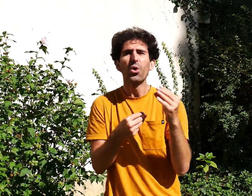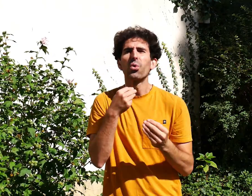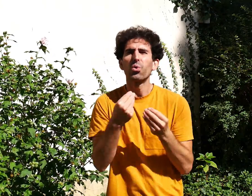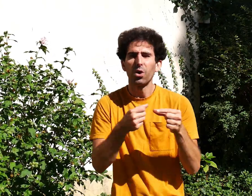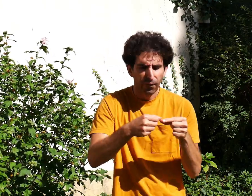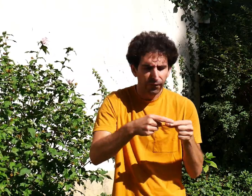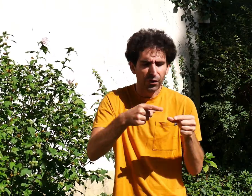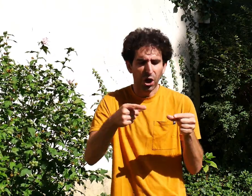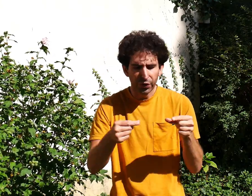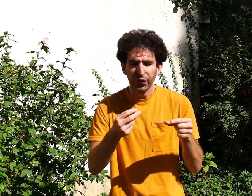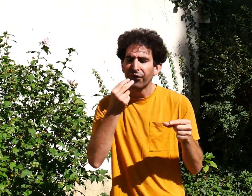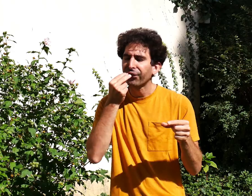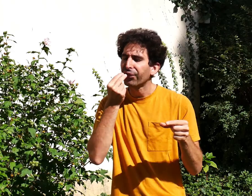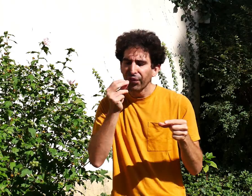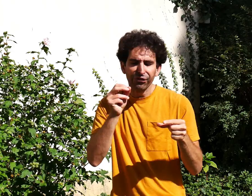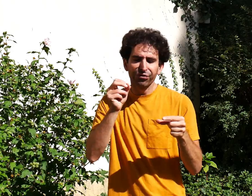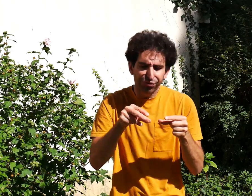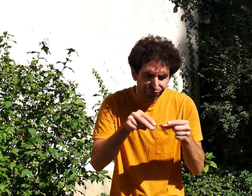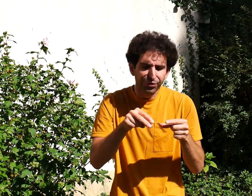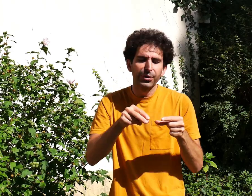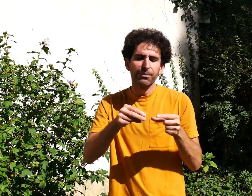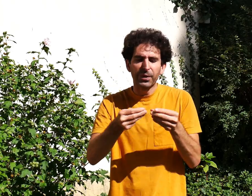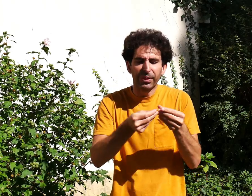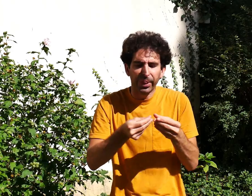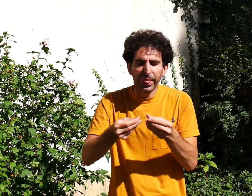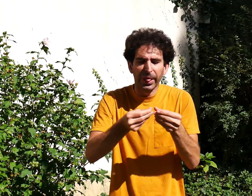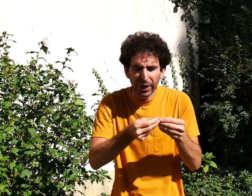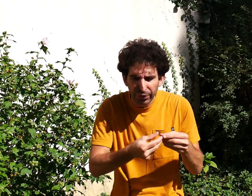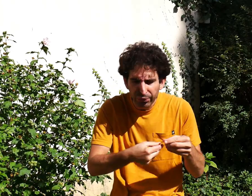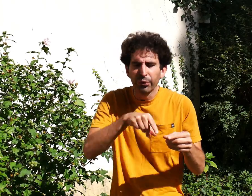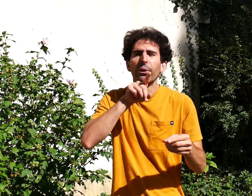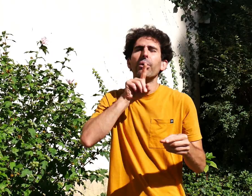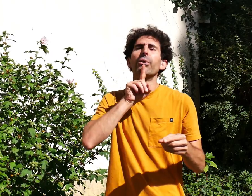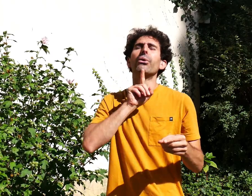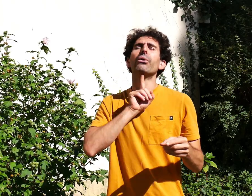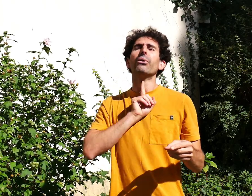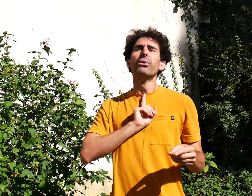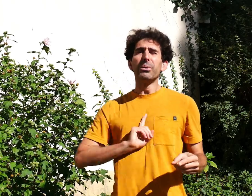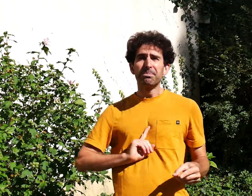Ou bien, sur une feuille, ils injectent la salive pour la ramollir avant d'avaler le tout.